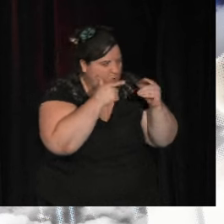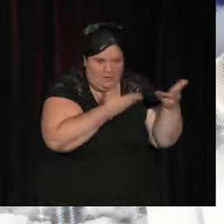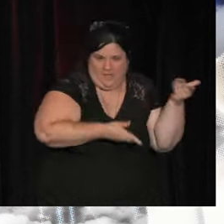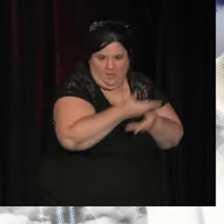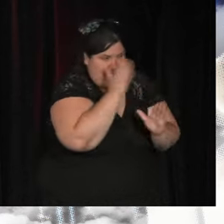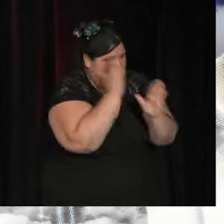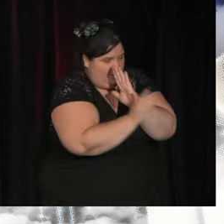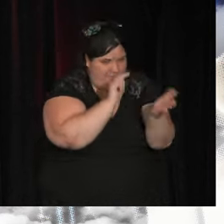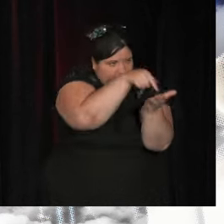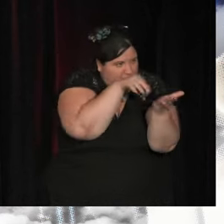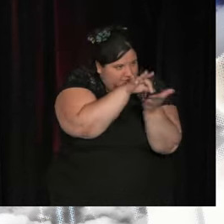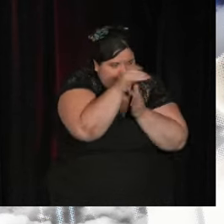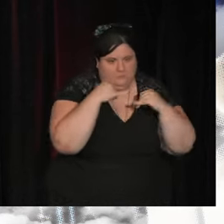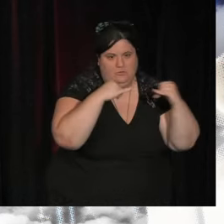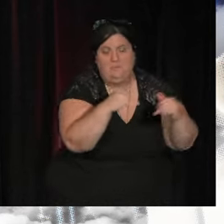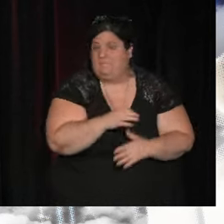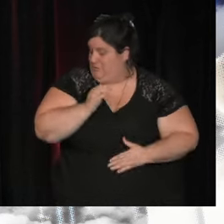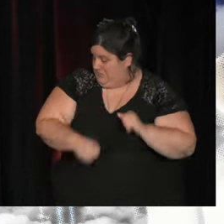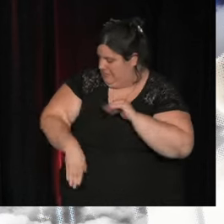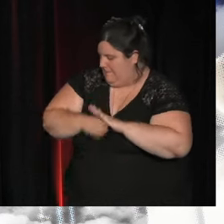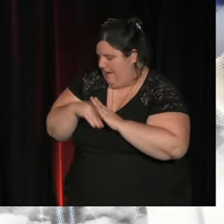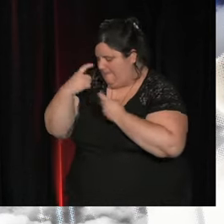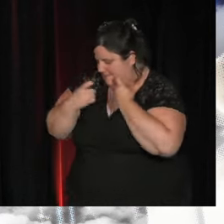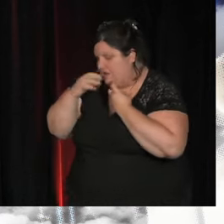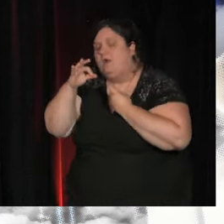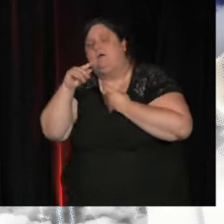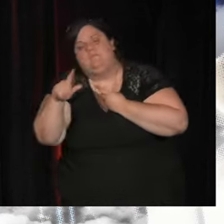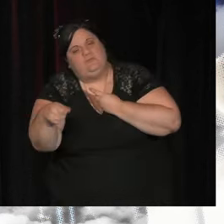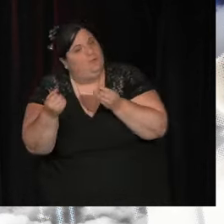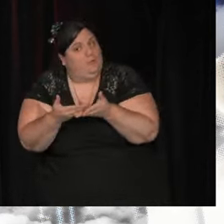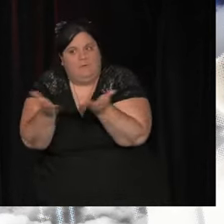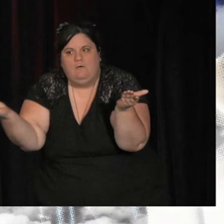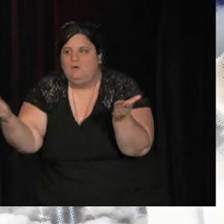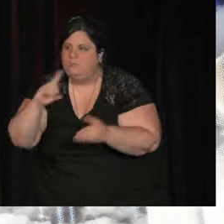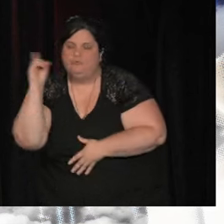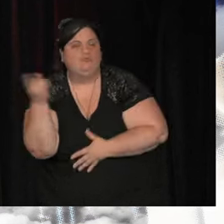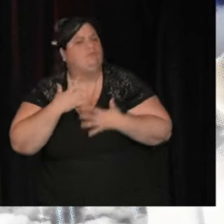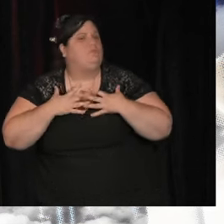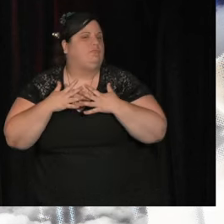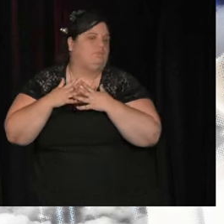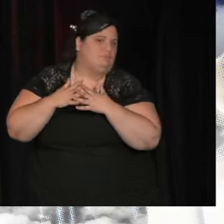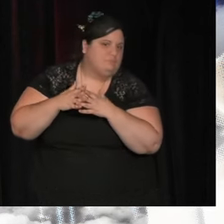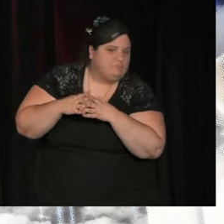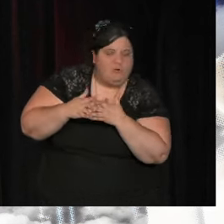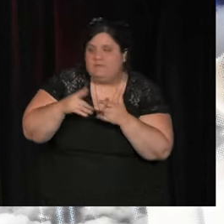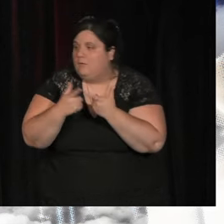Et il a été, on l'imagine quand même, pensé pour ça même s'il faut que ça fonctionne sans que ça communique. Et justement, peut-être qu'on peut passer…